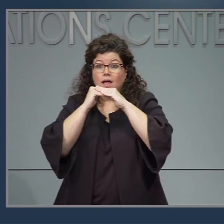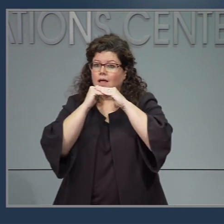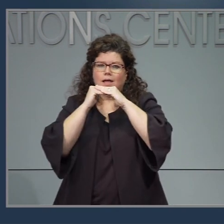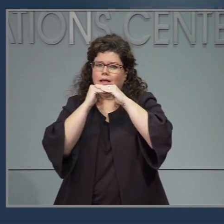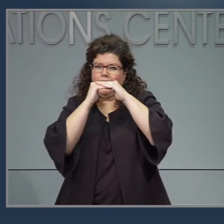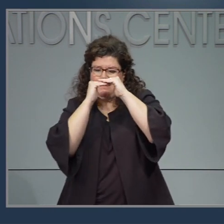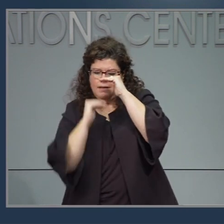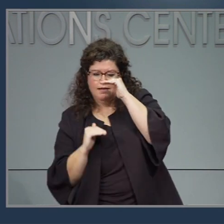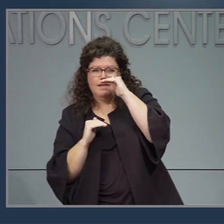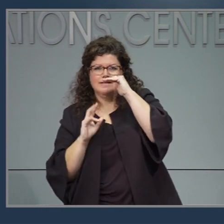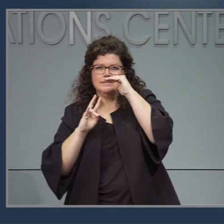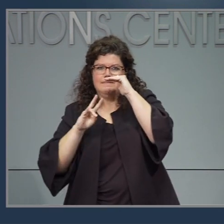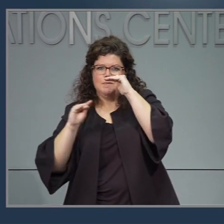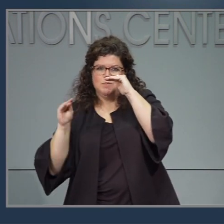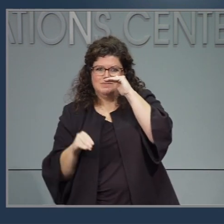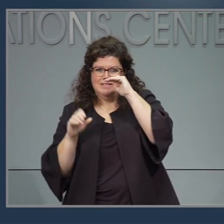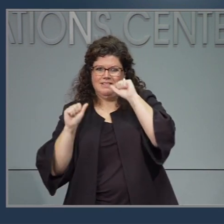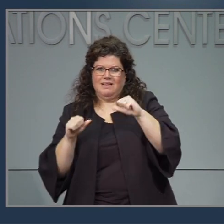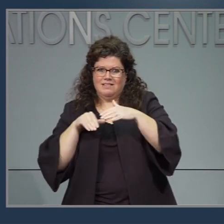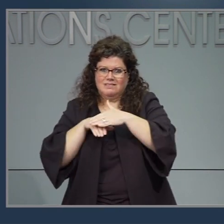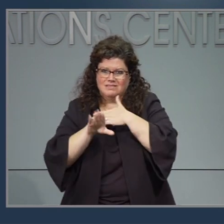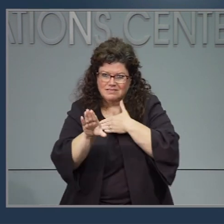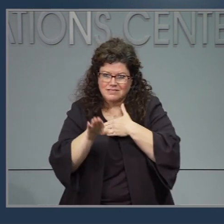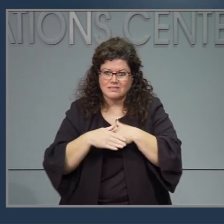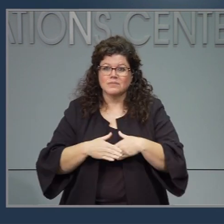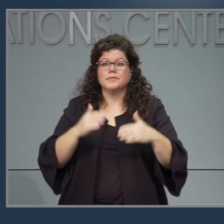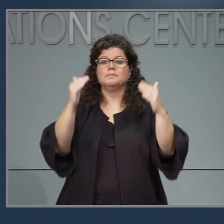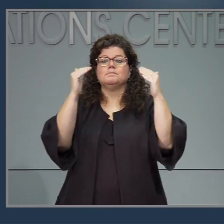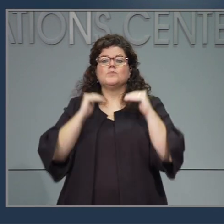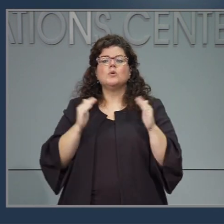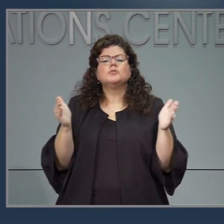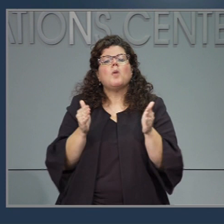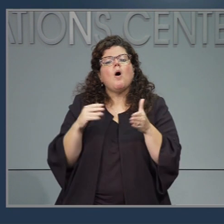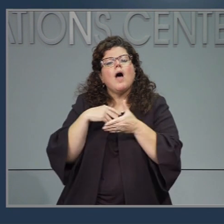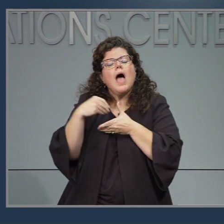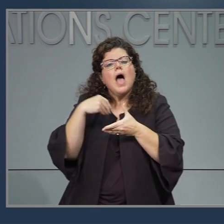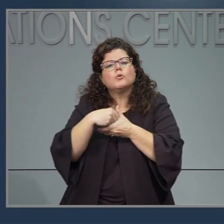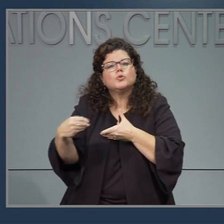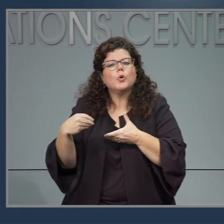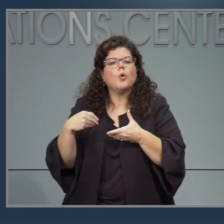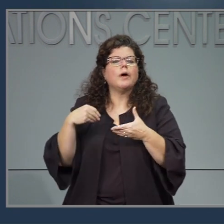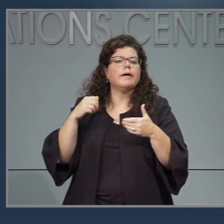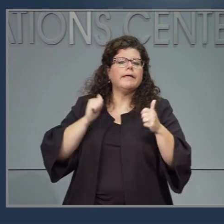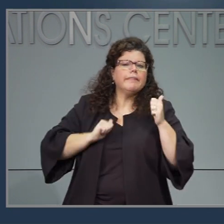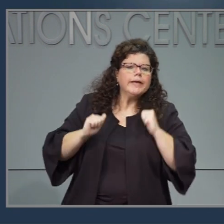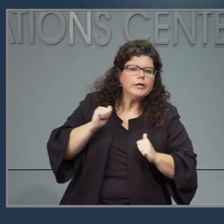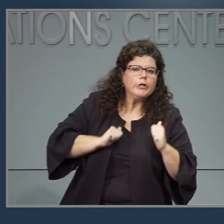Los sitios de entretenimiento al aire libre más pequeños similares como Arenas y en City astros pueden operar a una